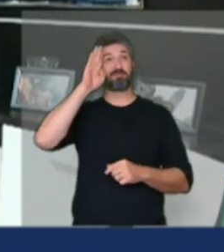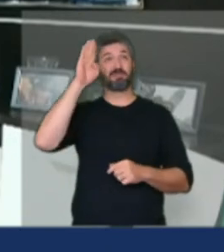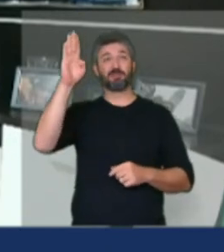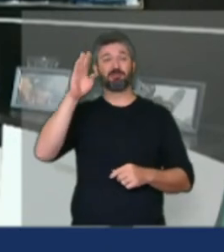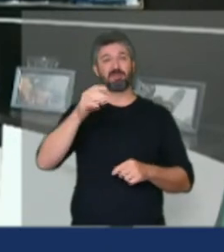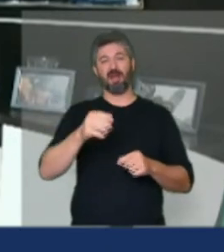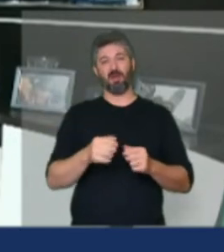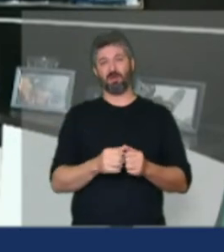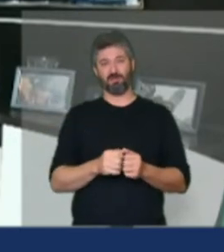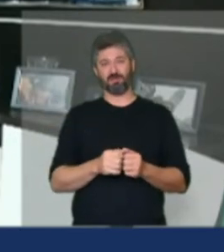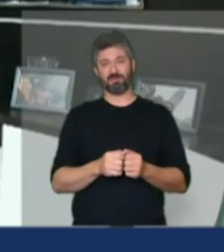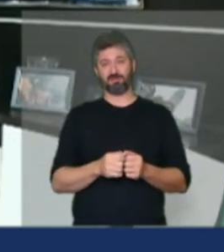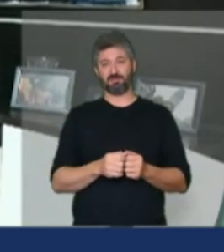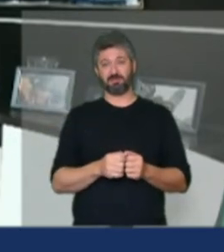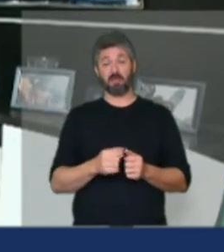E NÃO FALO ISSO PORQUE OS SEUS FUNCIONÁRIOS CORRERÃO O